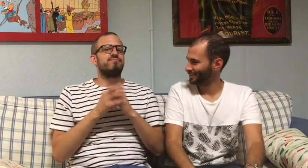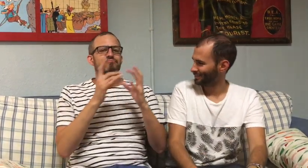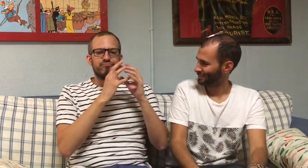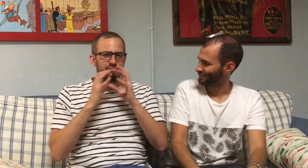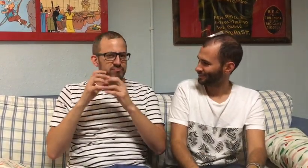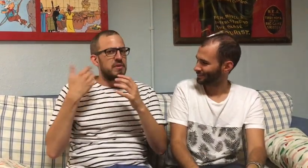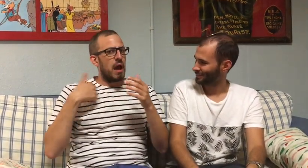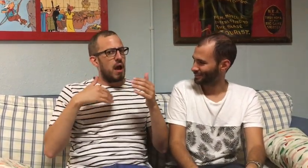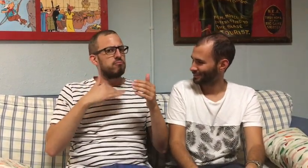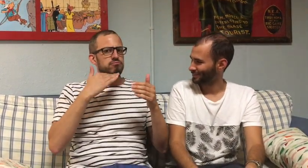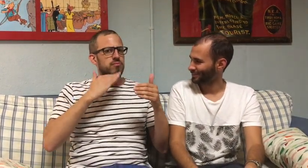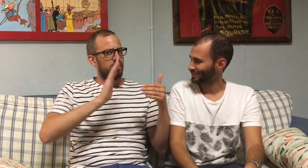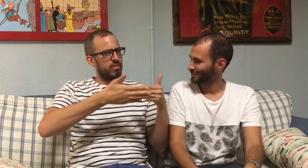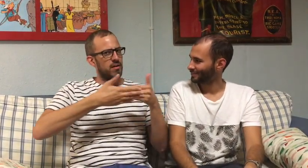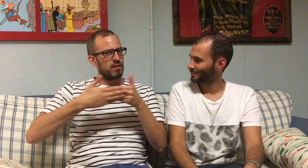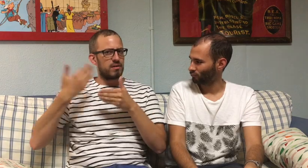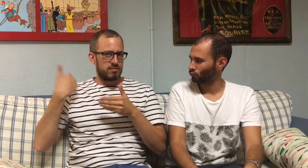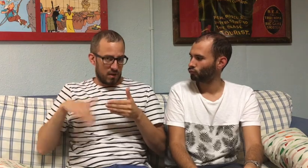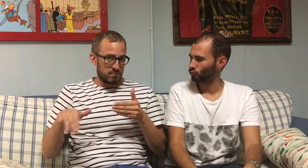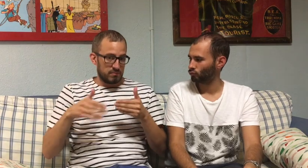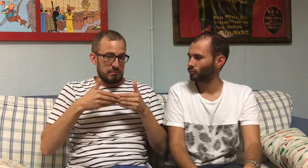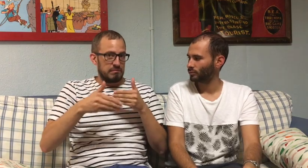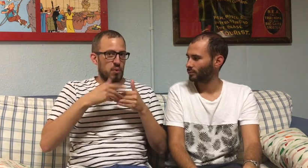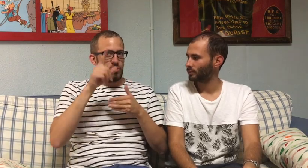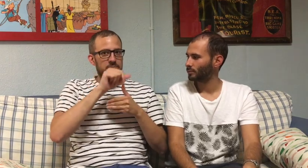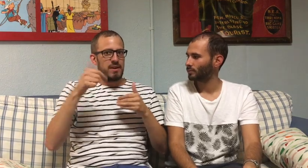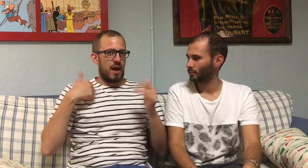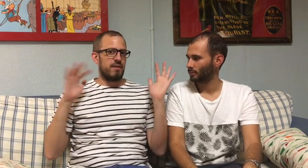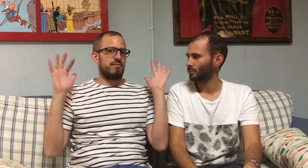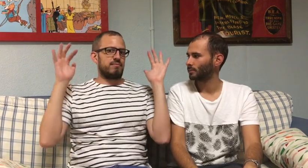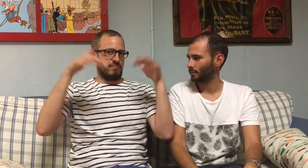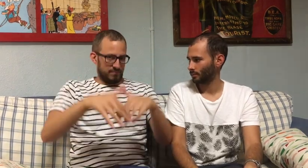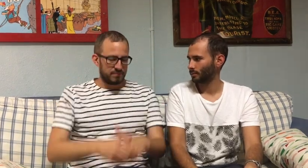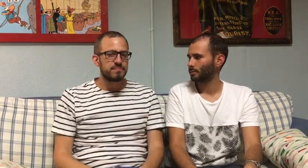La mayoría de los asuntos pendientes están cerrados, dentro de casi una semana empezará el mismo.